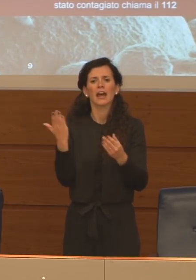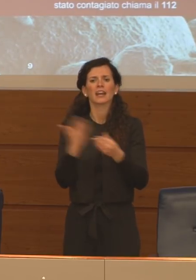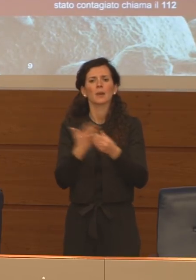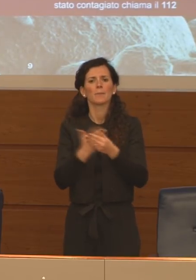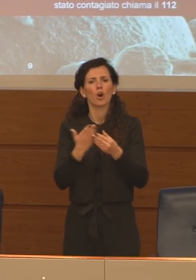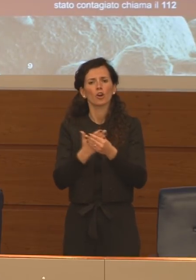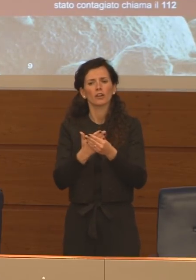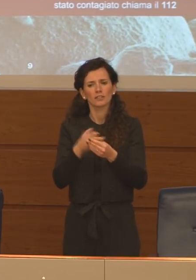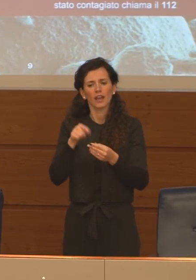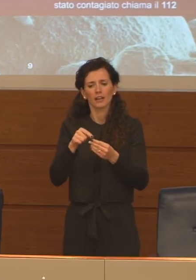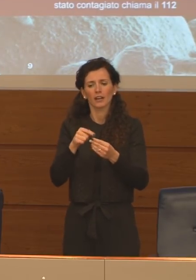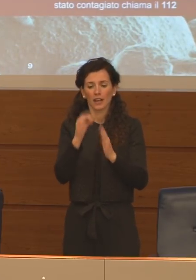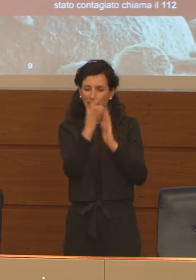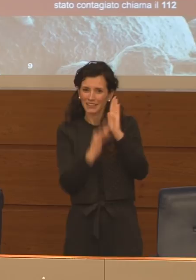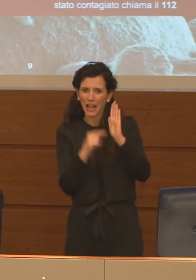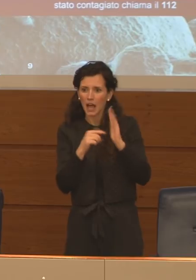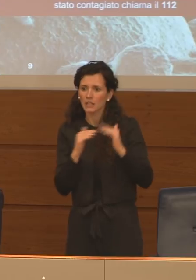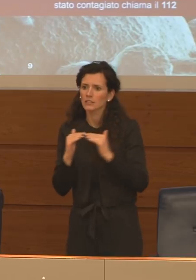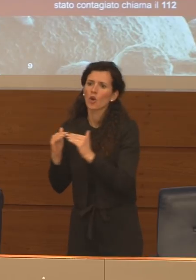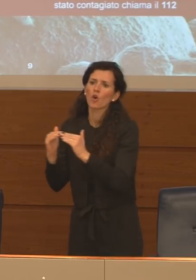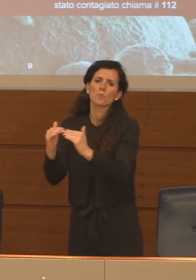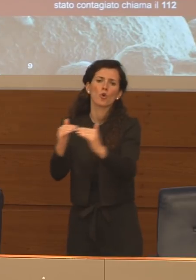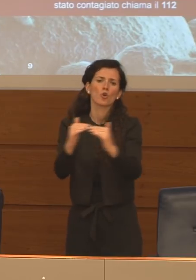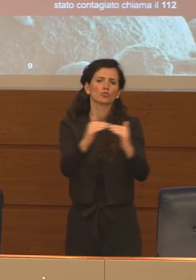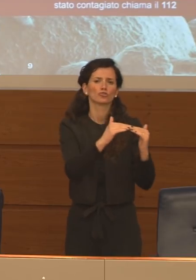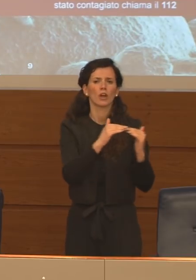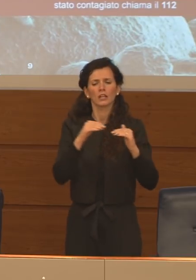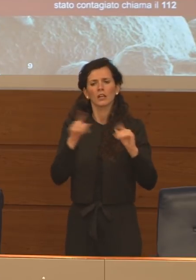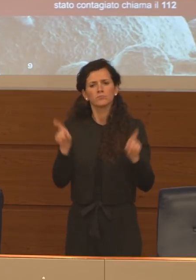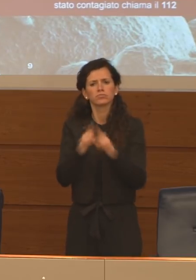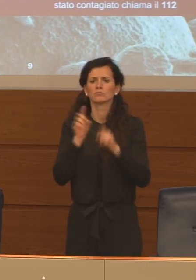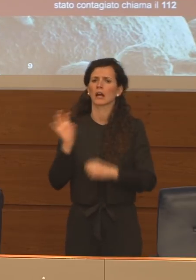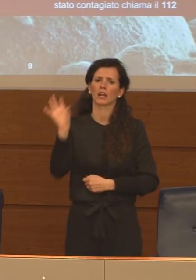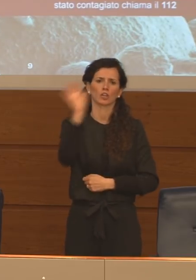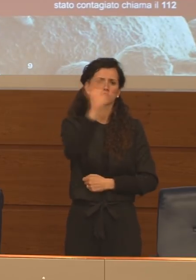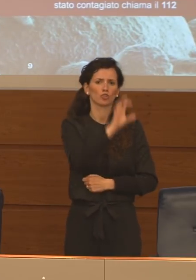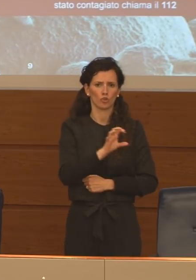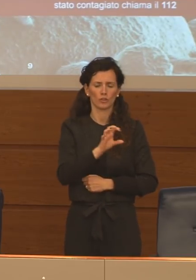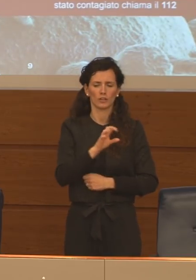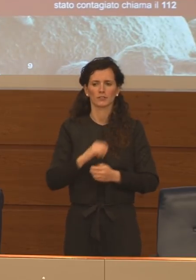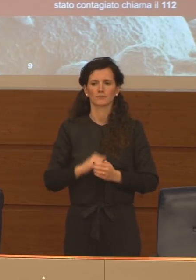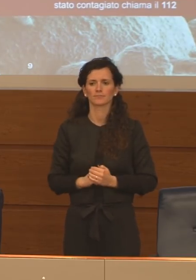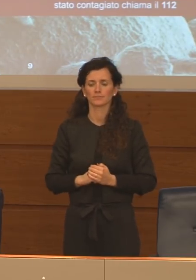omogenei per tutte le regioni. Il secondo elemento dell'ordinanza